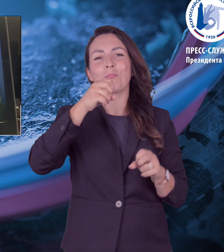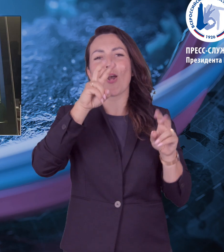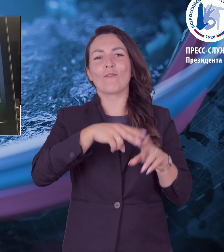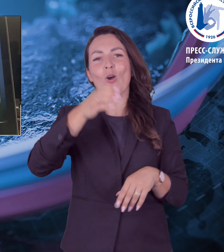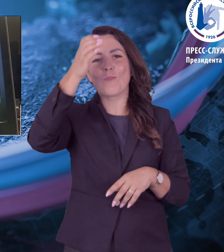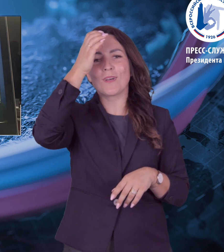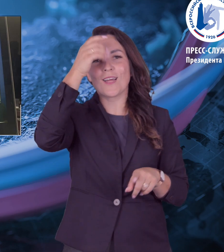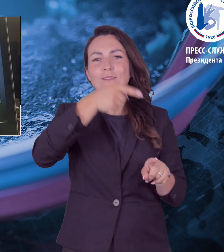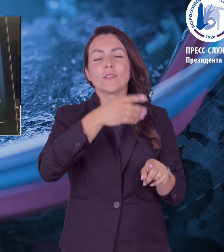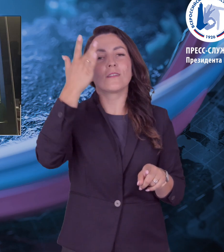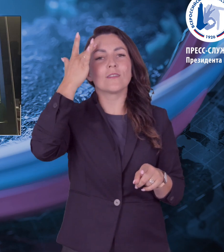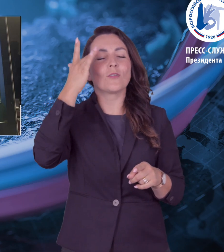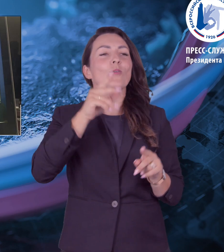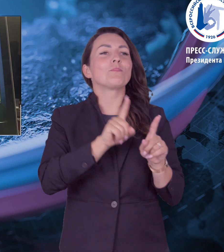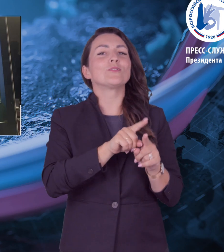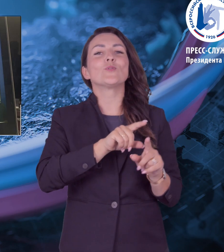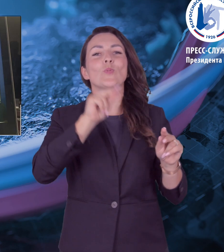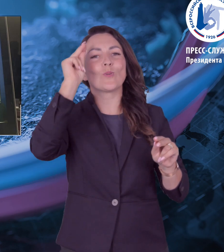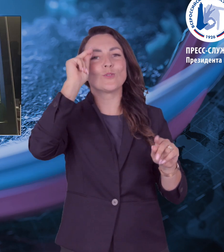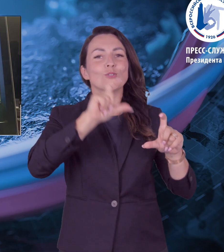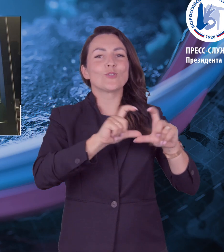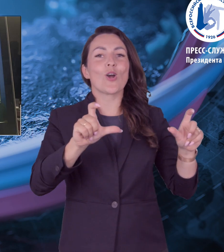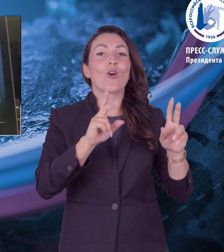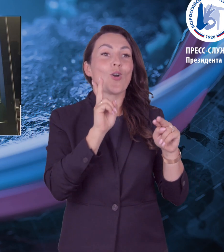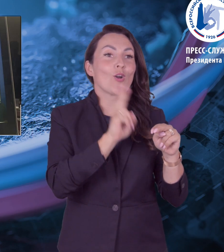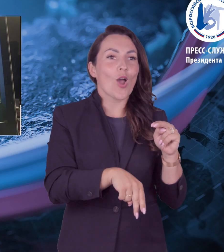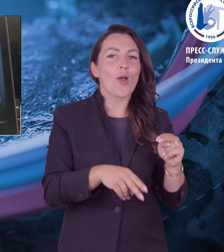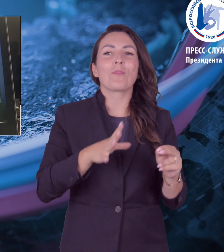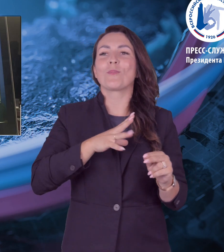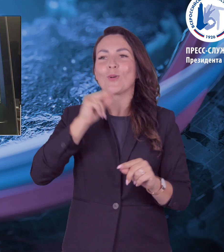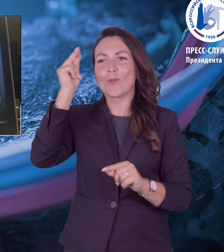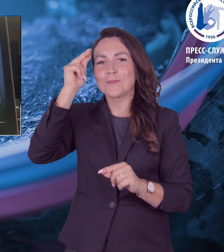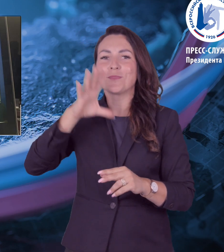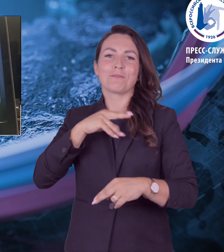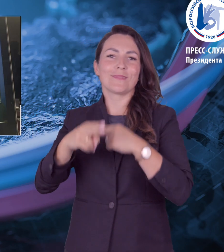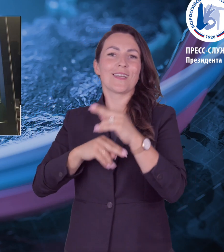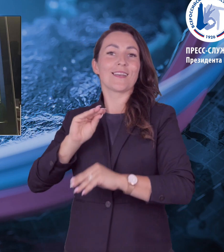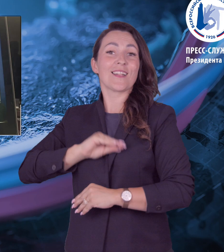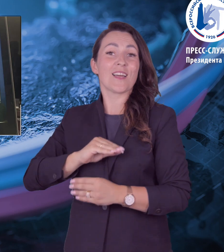продолжения профессионального образования.